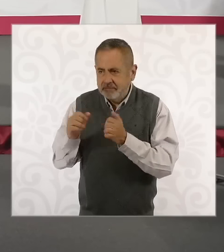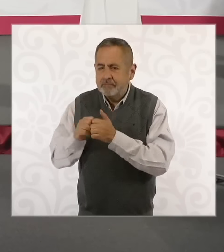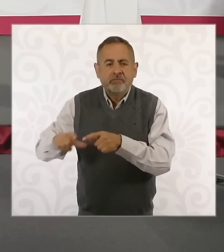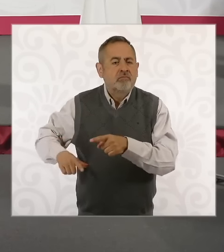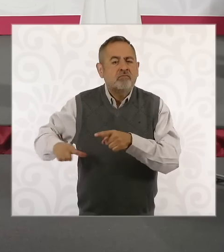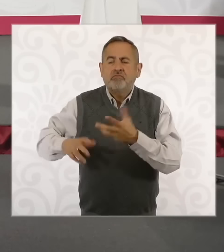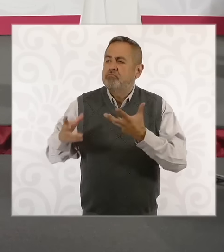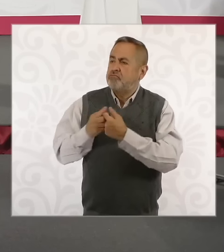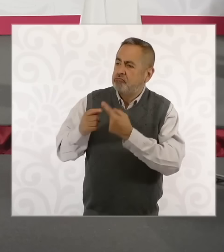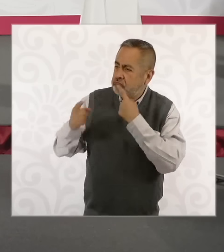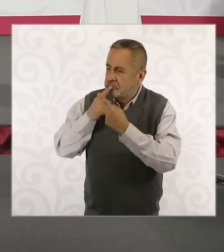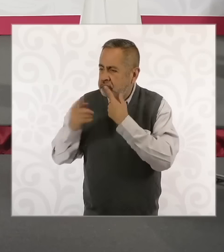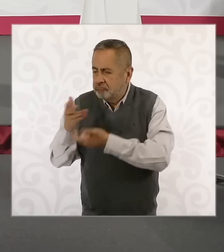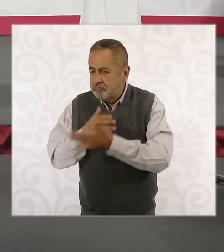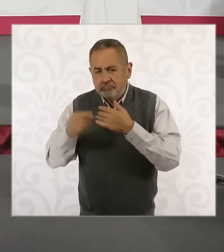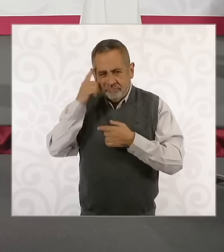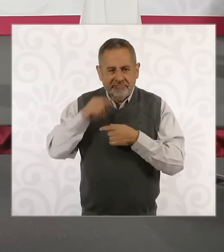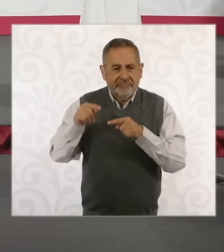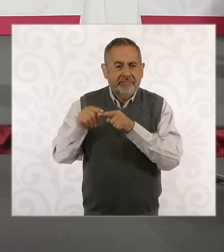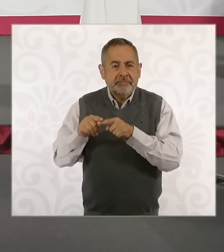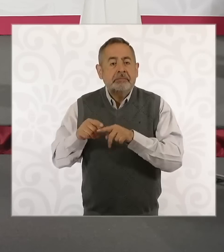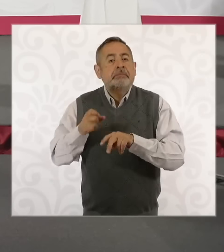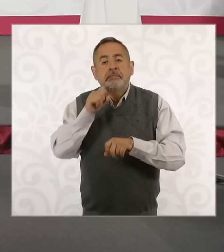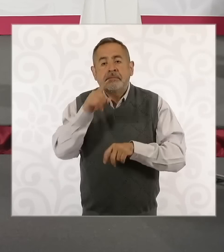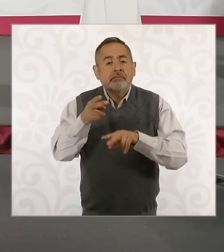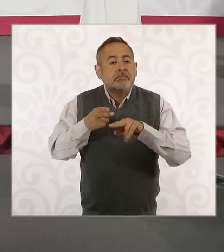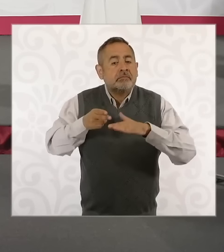en parte es para poder tener la conexión con el propio metro de Monterrey de tal forma que se